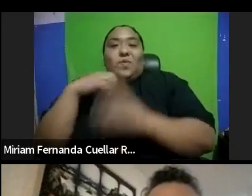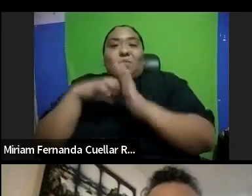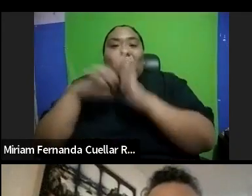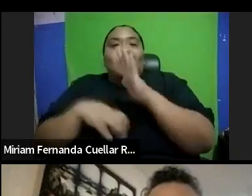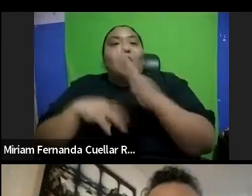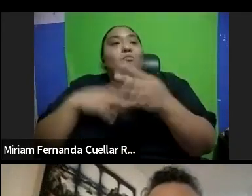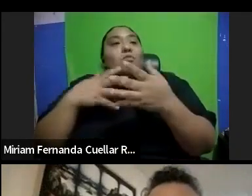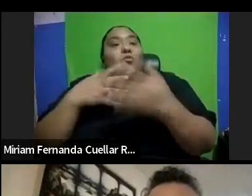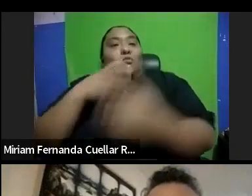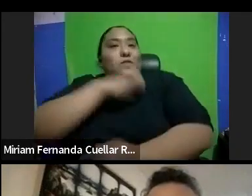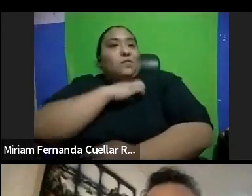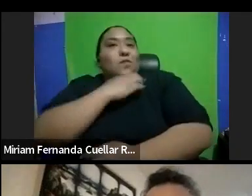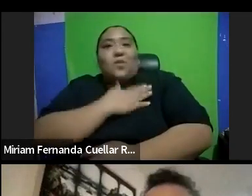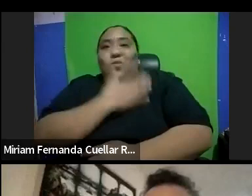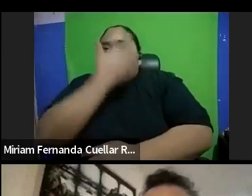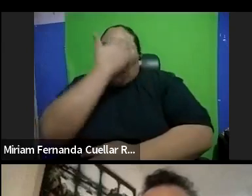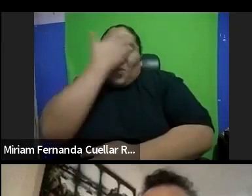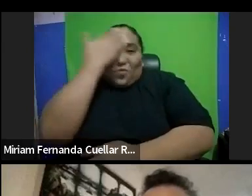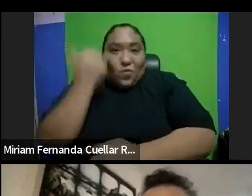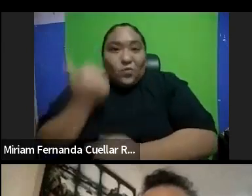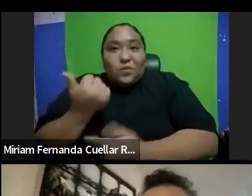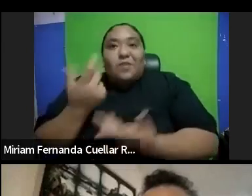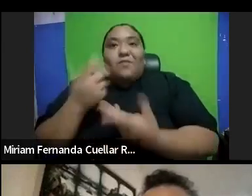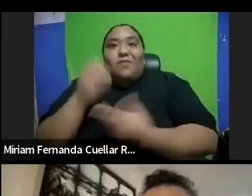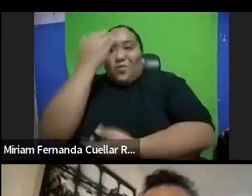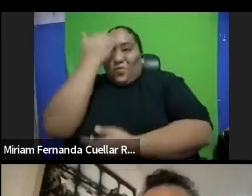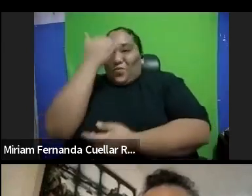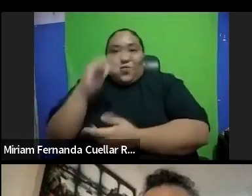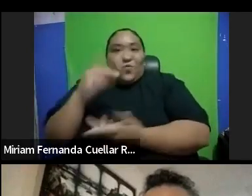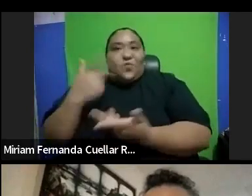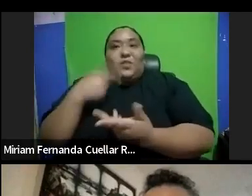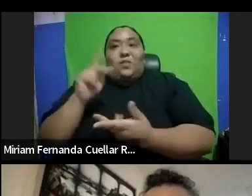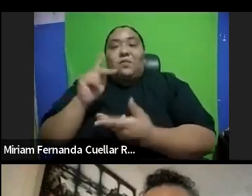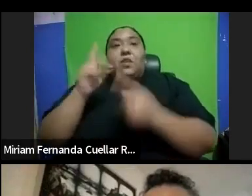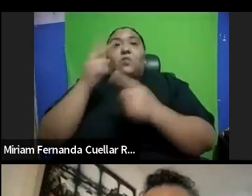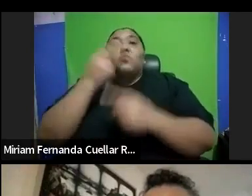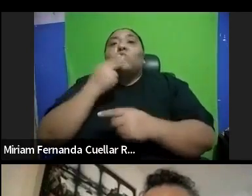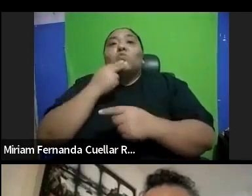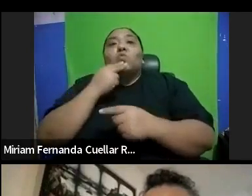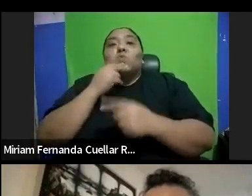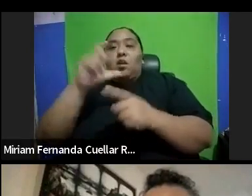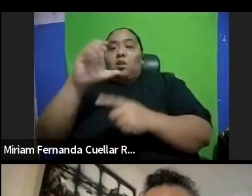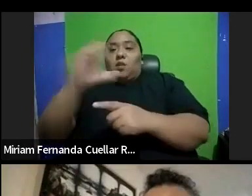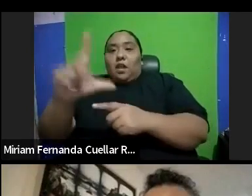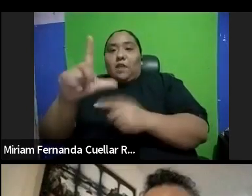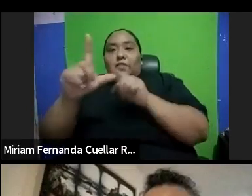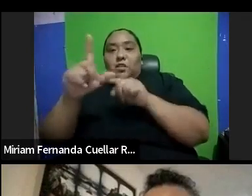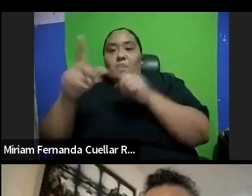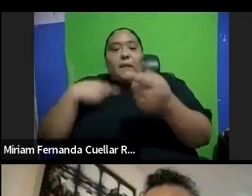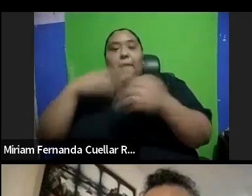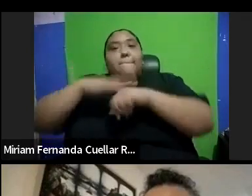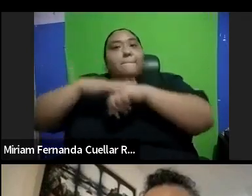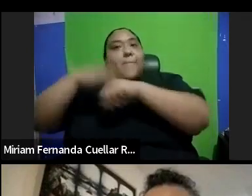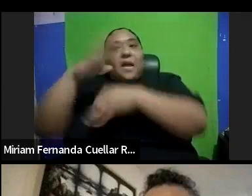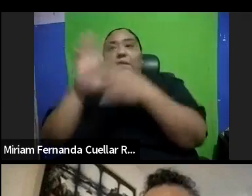Pero una persona es que no tiene el nivel nivel de español nivel de español. Usa este este gestos clasificadores y hace como más como más explicaciones en